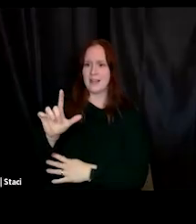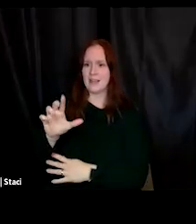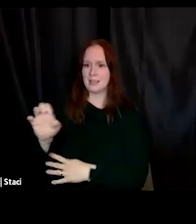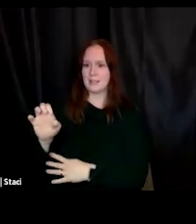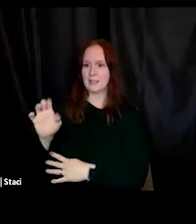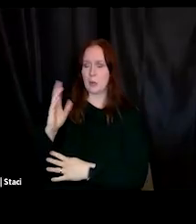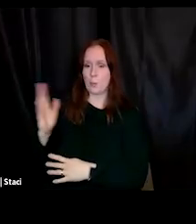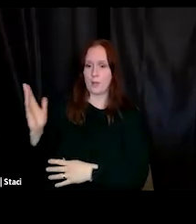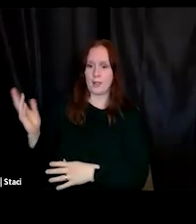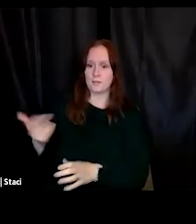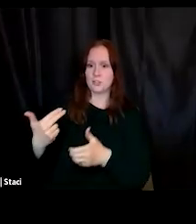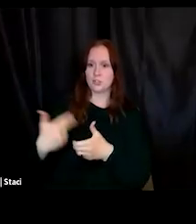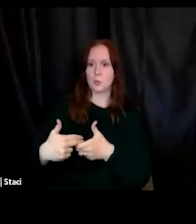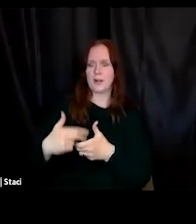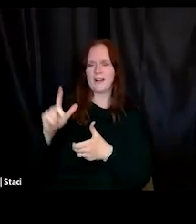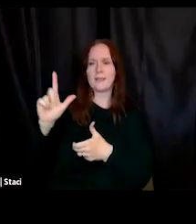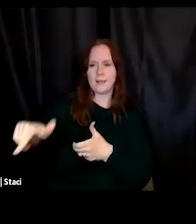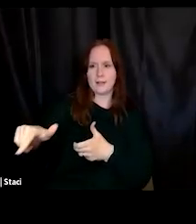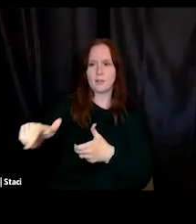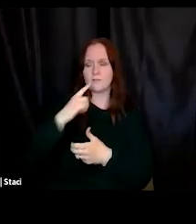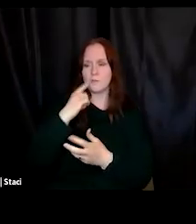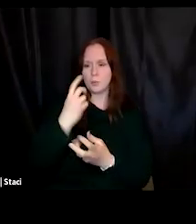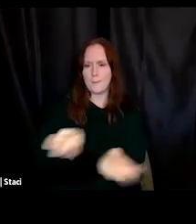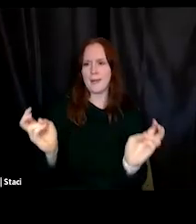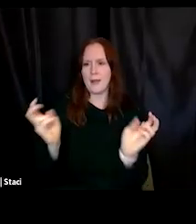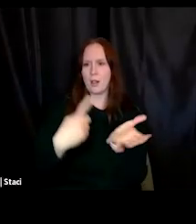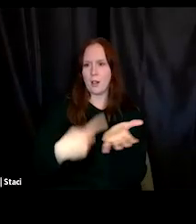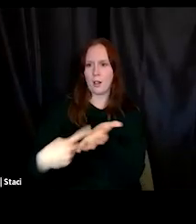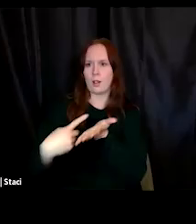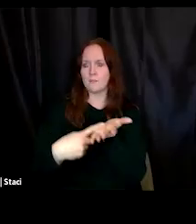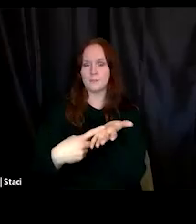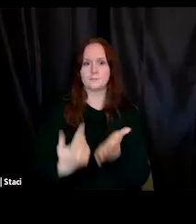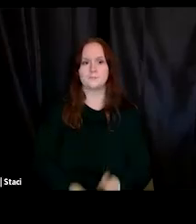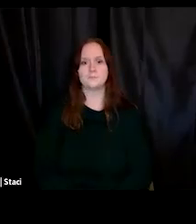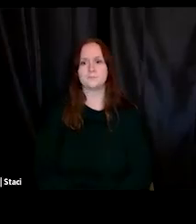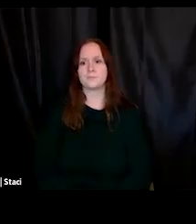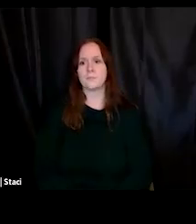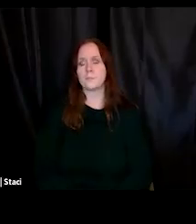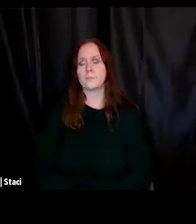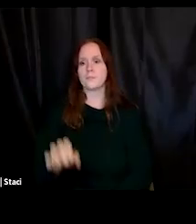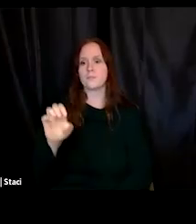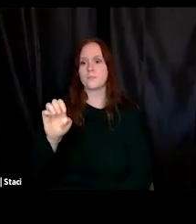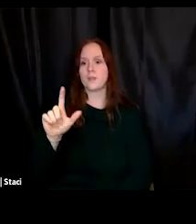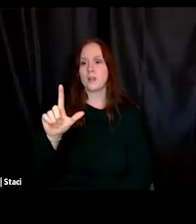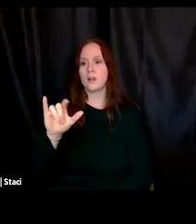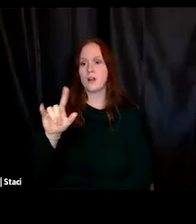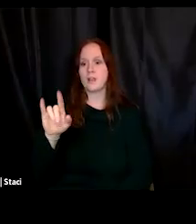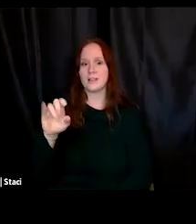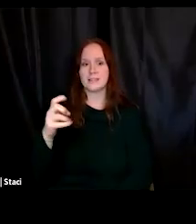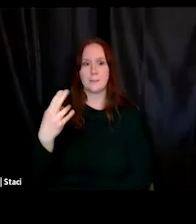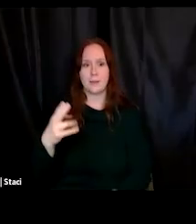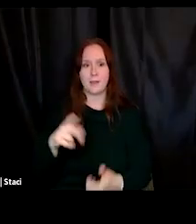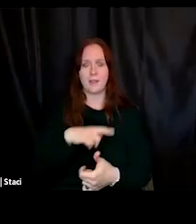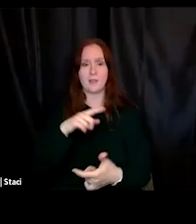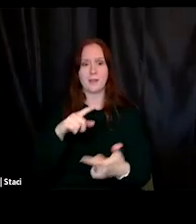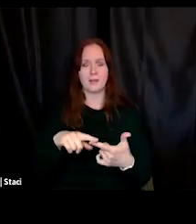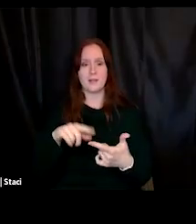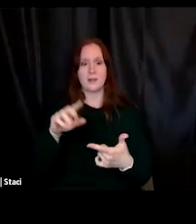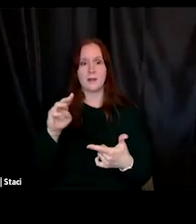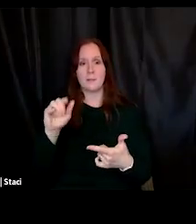Pero lo que hace es ayudar a distinguir entre los diferentes tipos de cuentas y los diferentes servicios disponibles